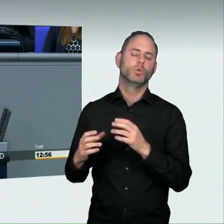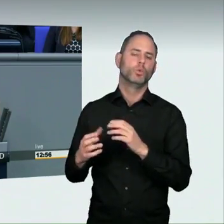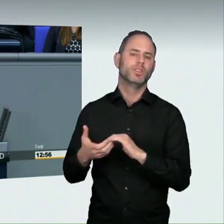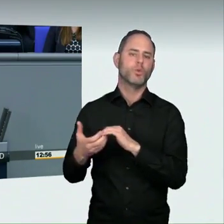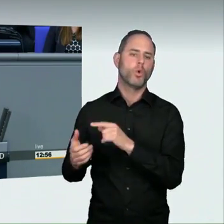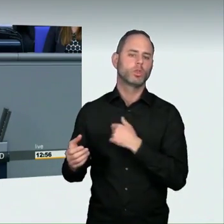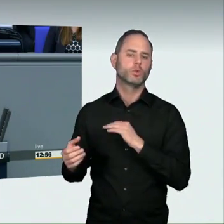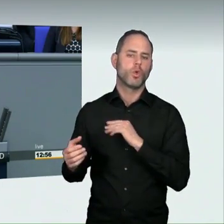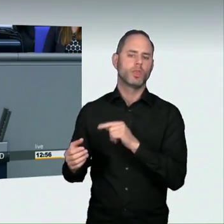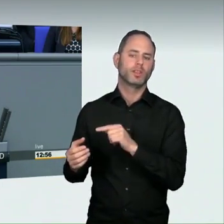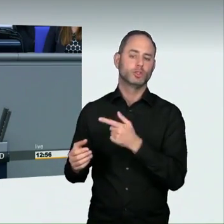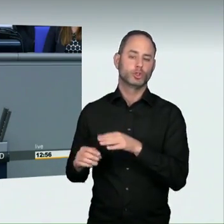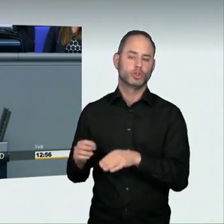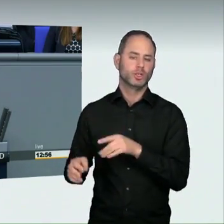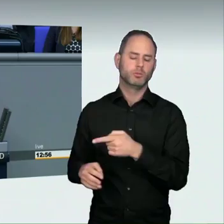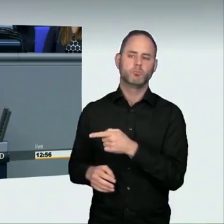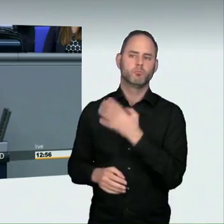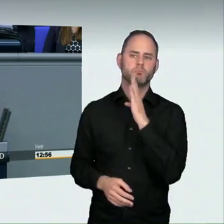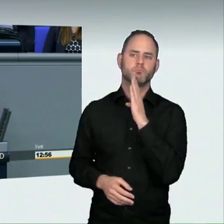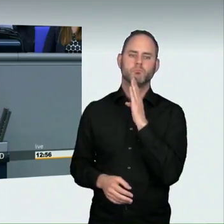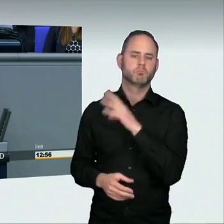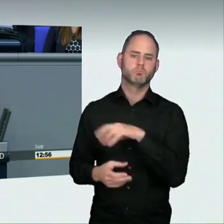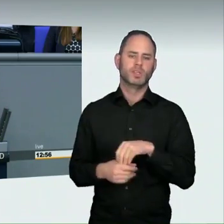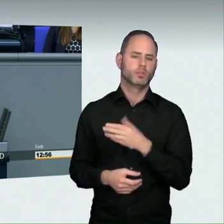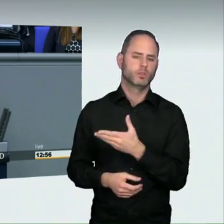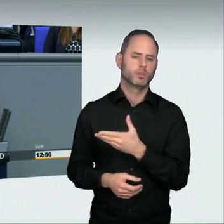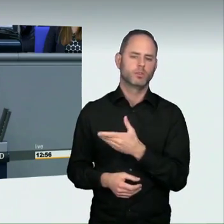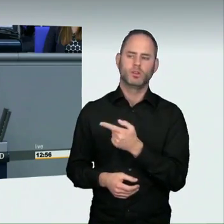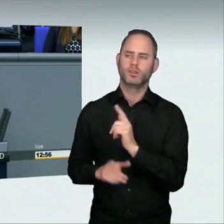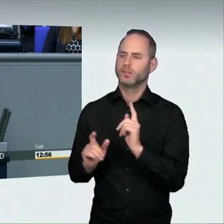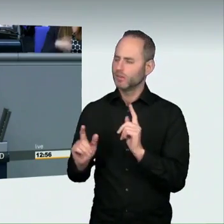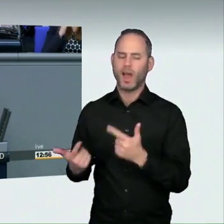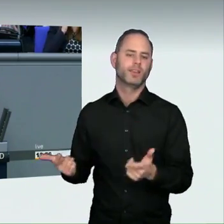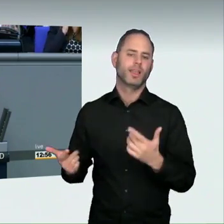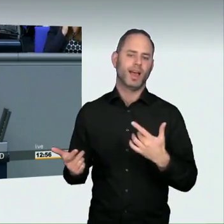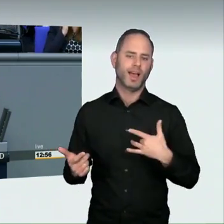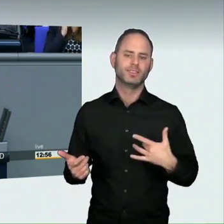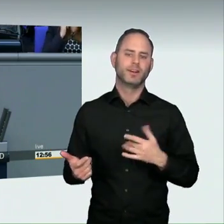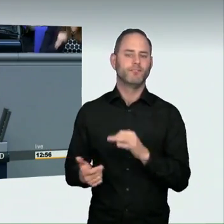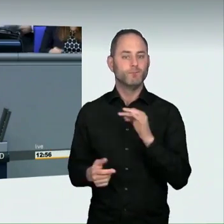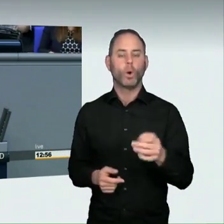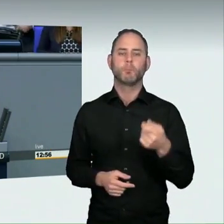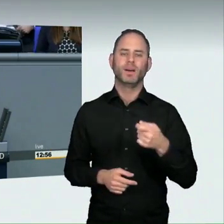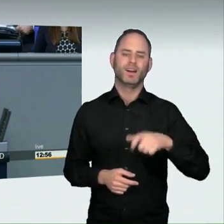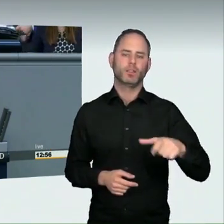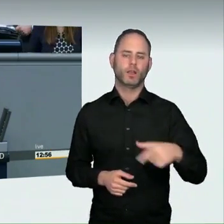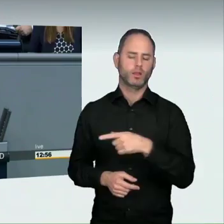Da rund die Hälfte unserer Bürgerinnen und Bürger zur Miete lebt, werden wir uns weiterhin für ein soziales und gerechtes Mietrecht einsetzen.